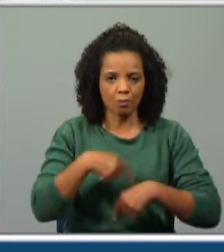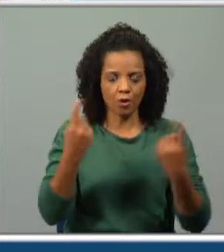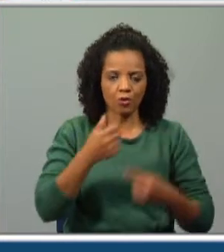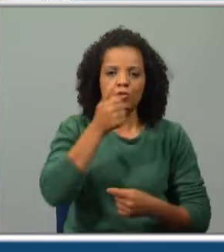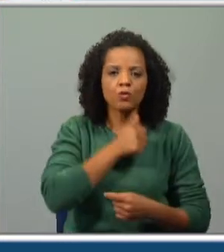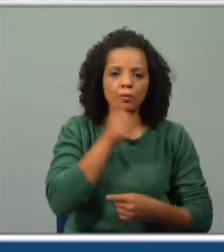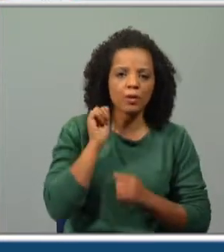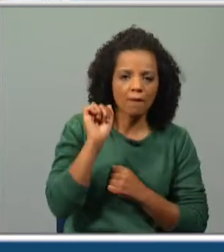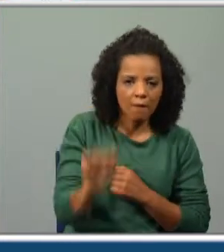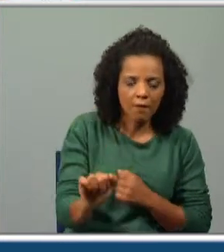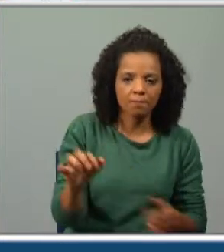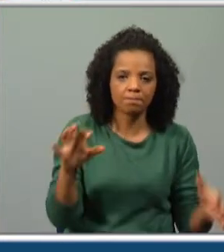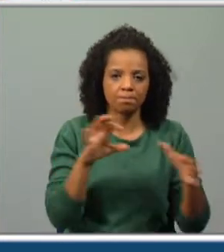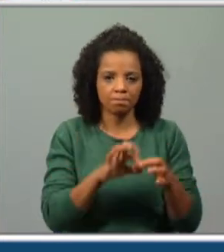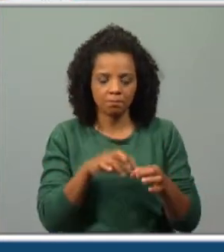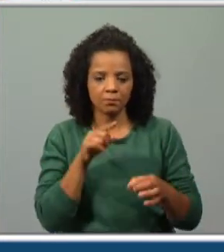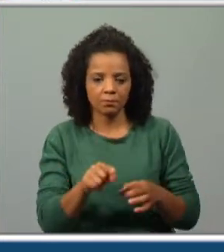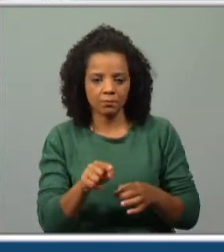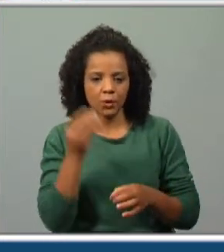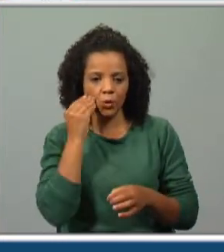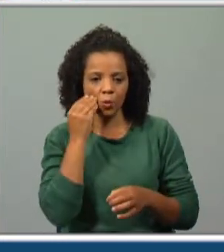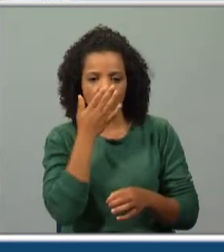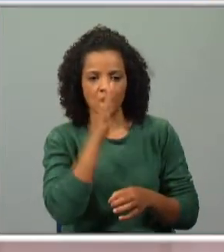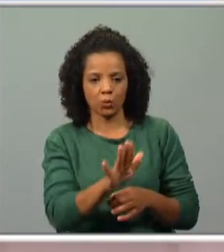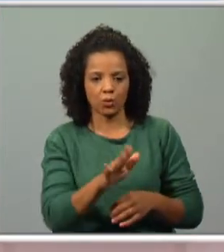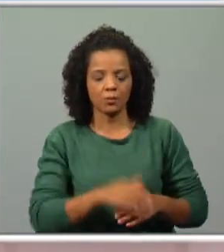sofrimento dos que dizem respeito ao impacto da sua atitude sim porque ela é 相關人員的痛苦你的態度的影響是的，因為它是